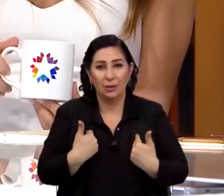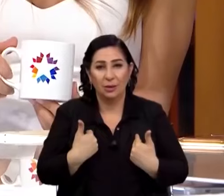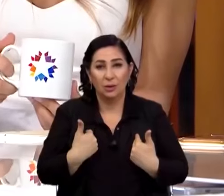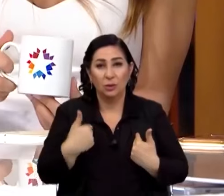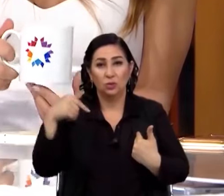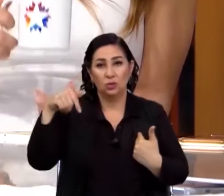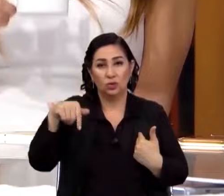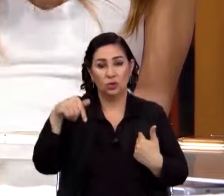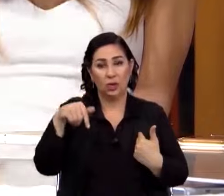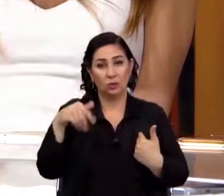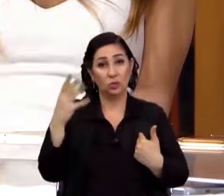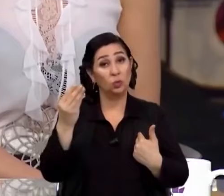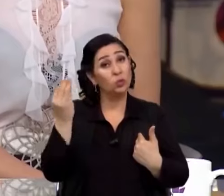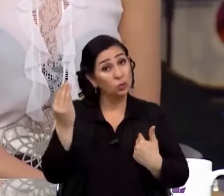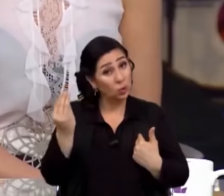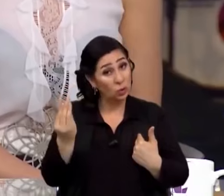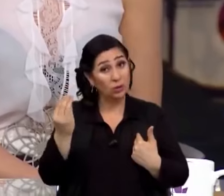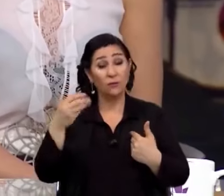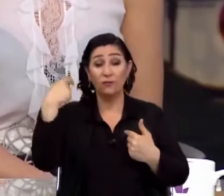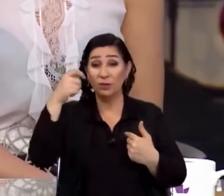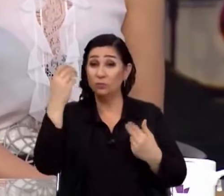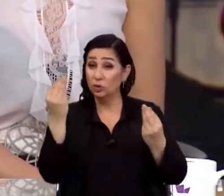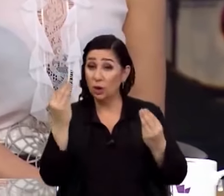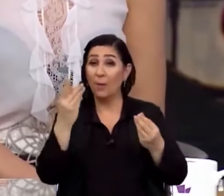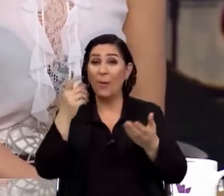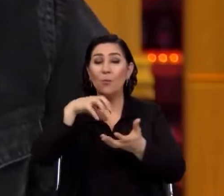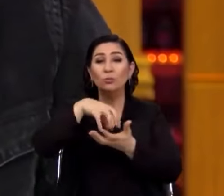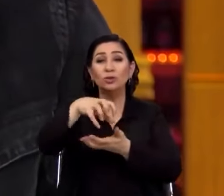şu an çok güzel çok film çekiliyor ama belli bütçelerde çekiliyor filmi